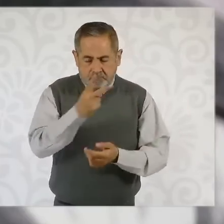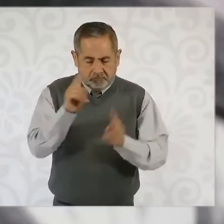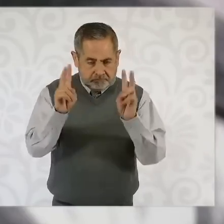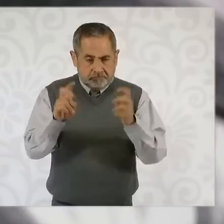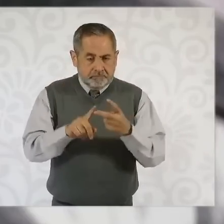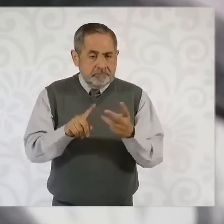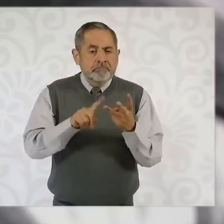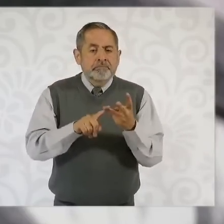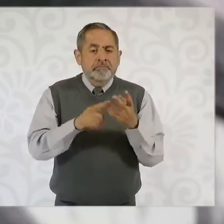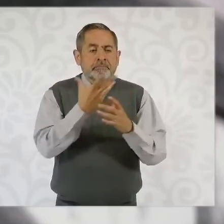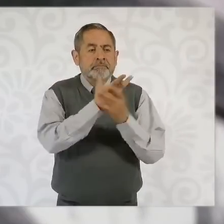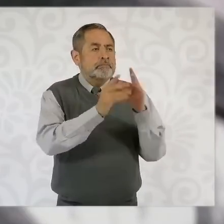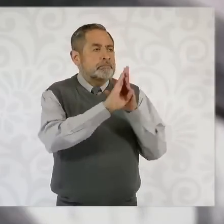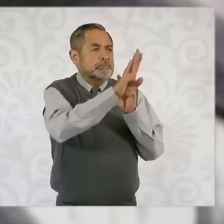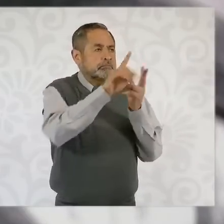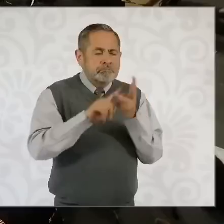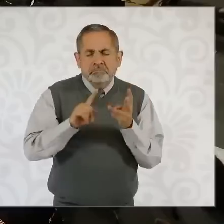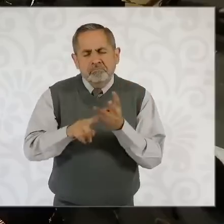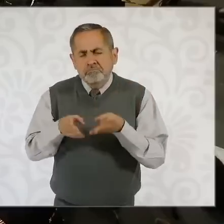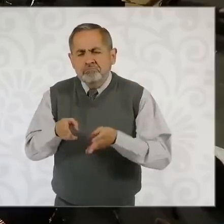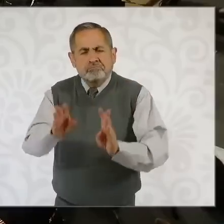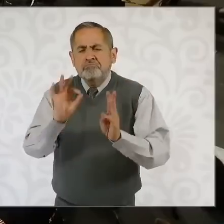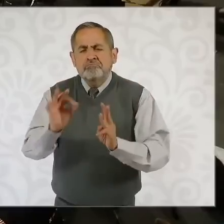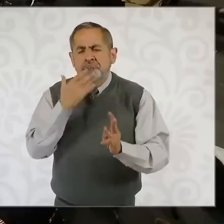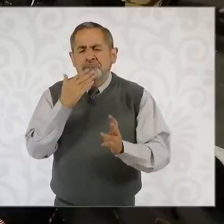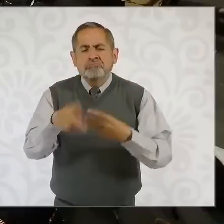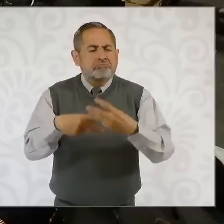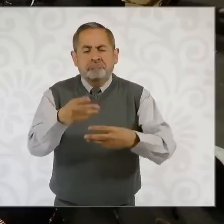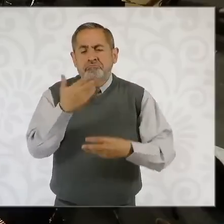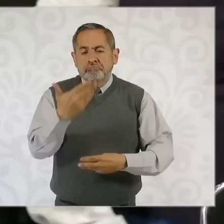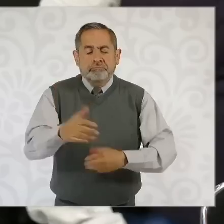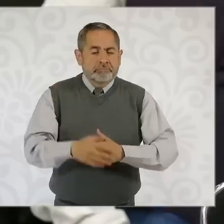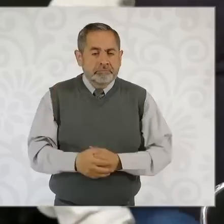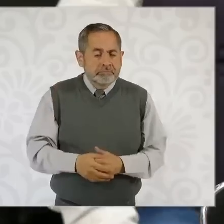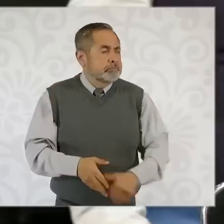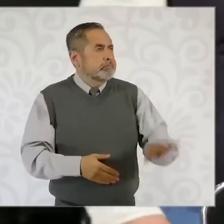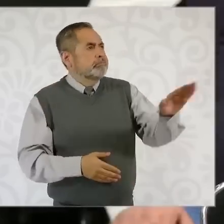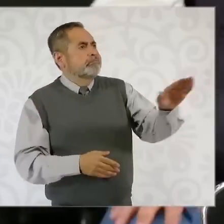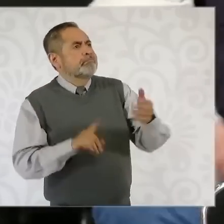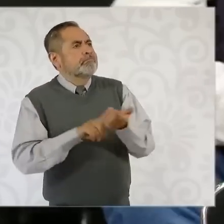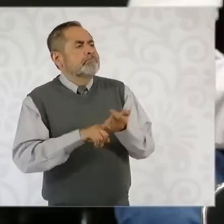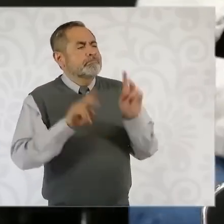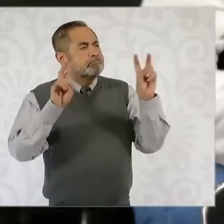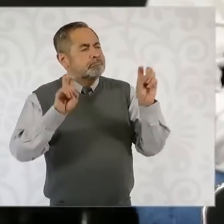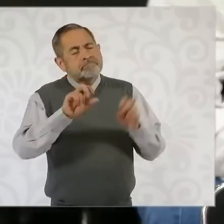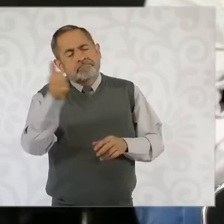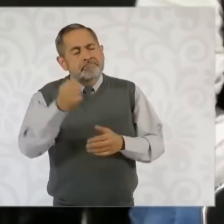que ya lleva su ruta Okay y en cuanto al tema económico algunos analistas o por ejemplo el